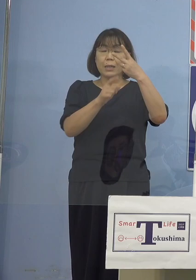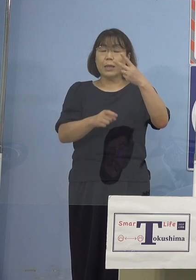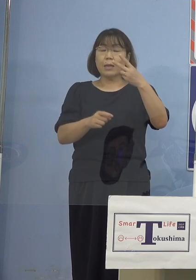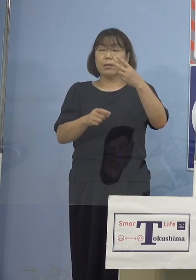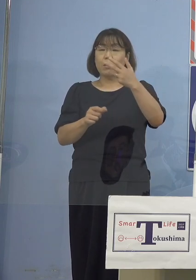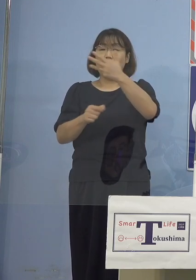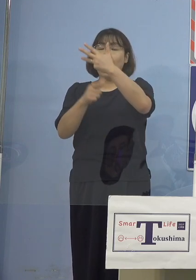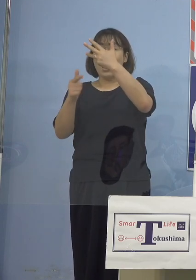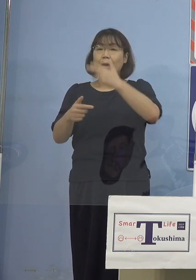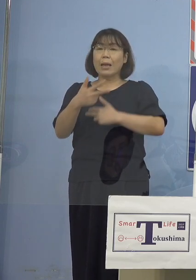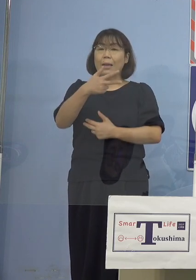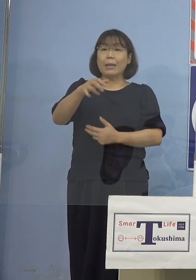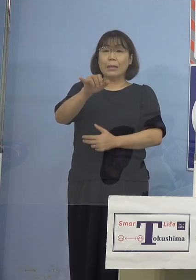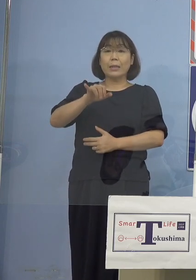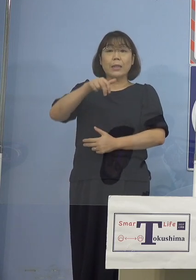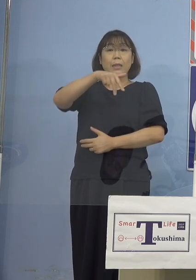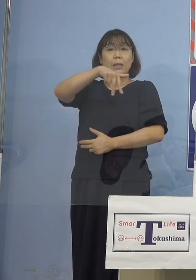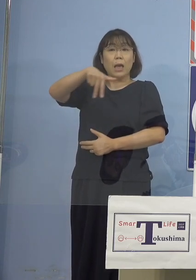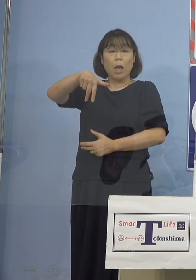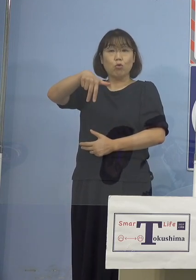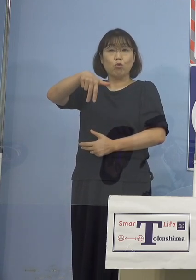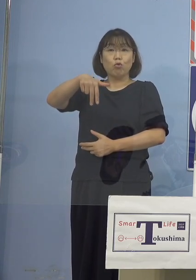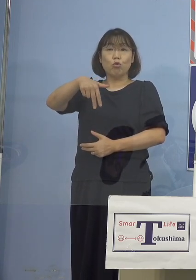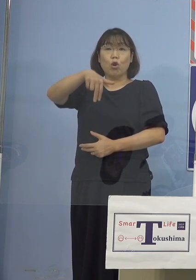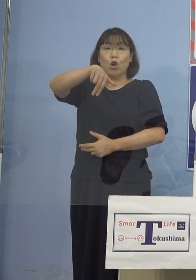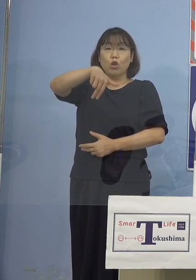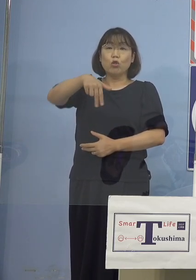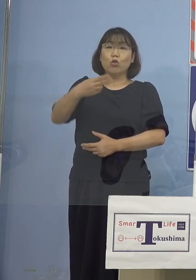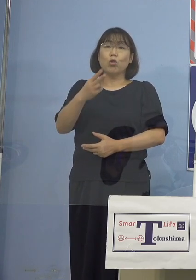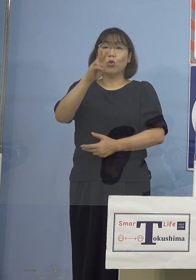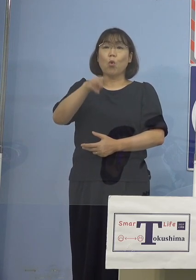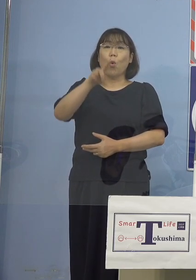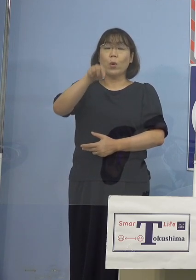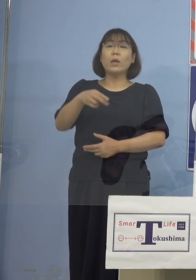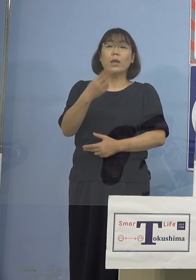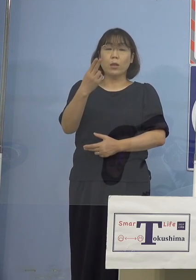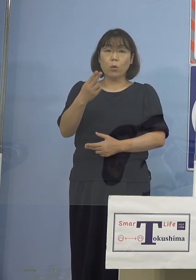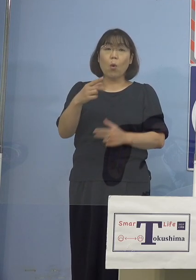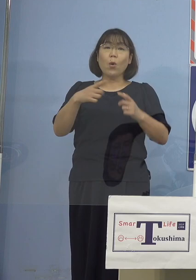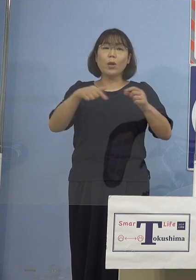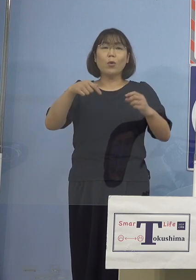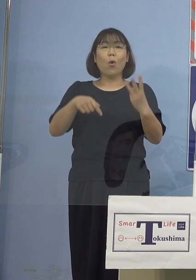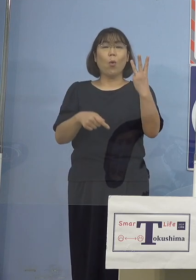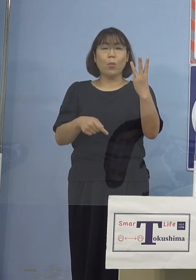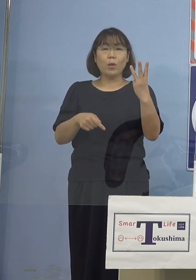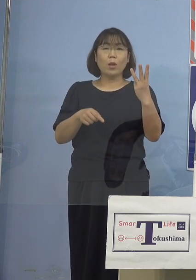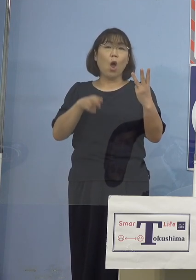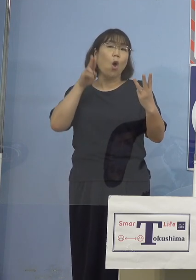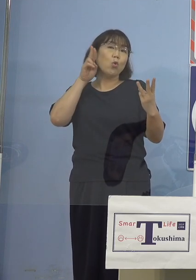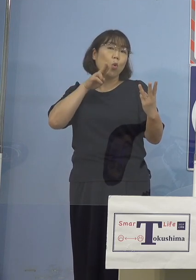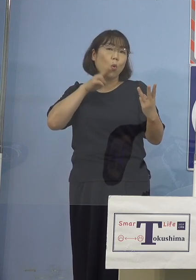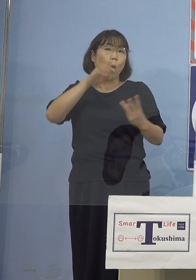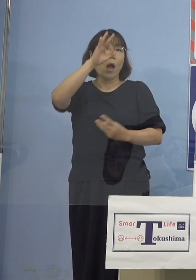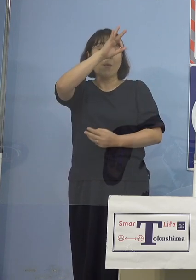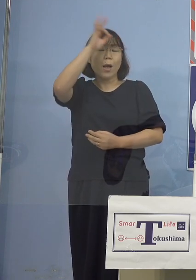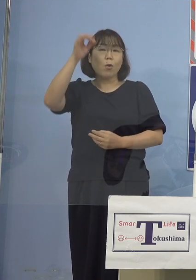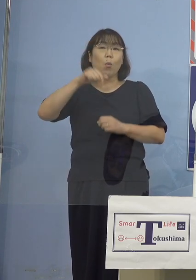日本の三大ジャズメッカ 横浜、神戸、徳島と言われるぐらいのイベントですが